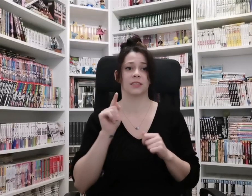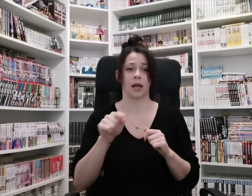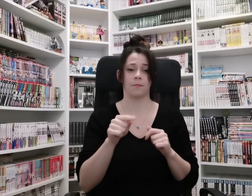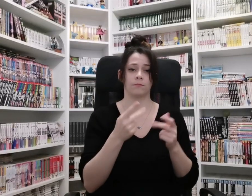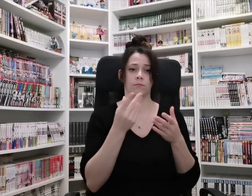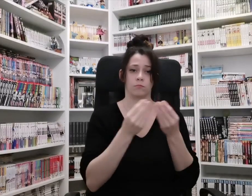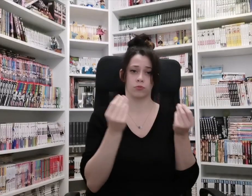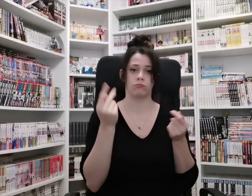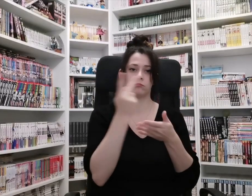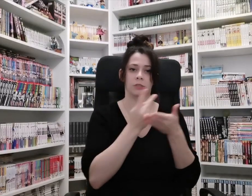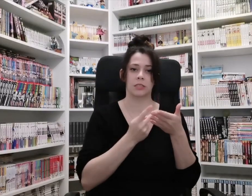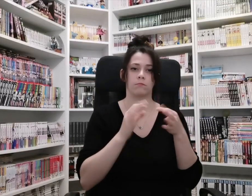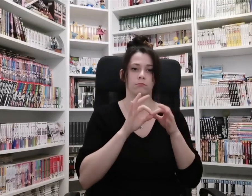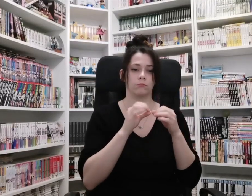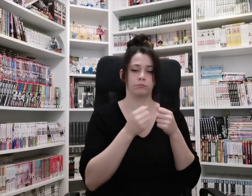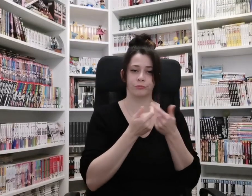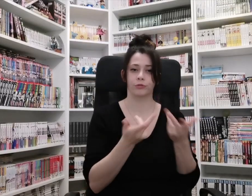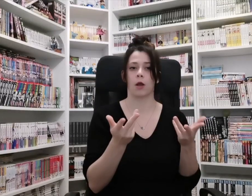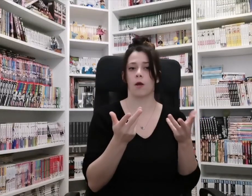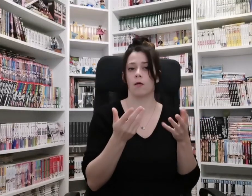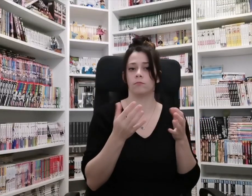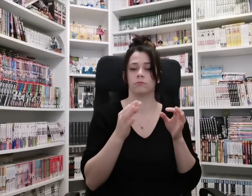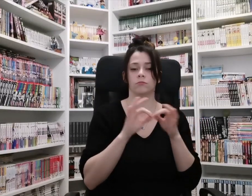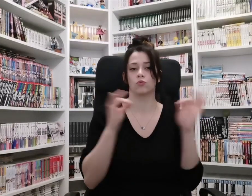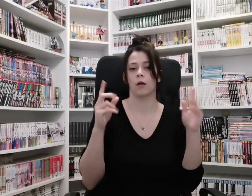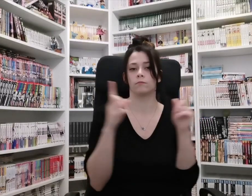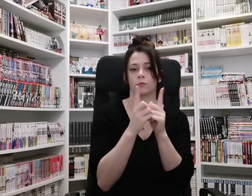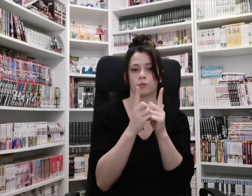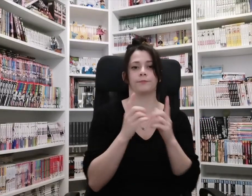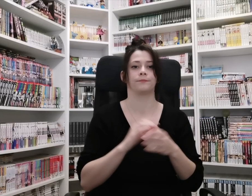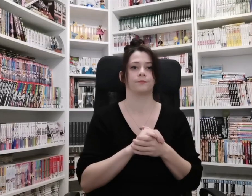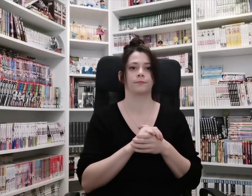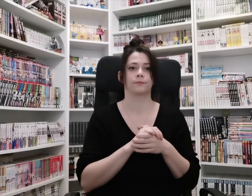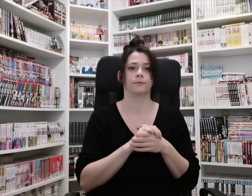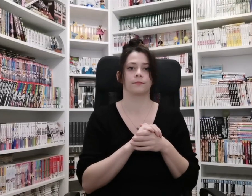Après avoir dessiné plusieurs histoires courtes…